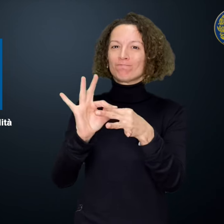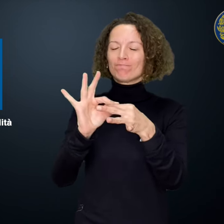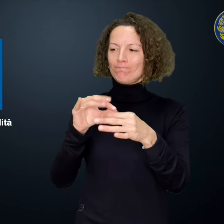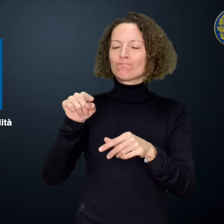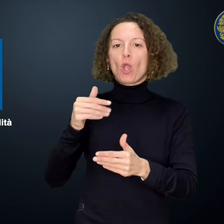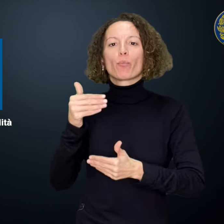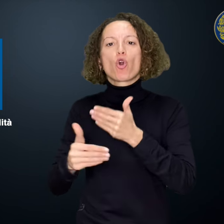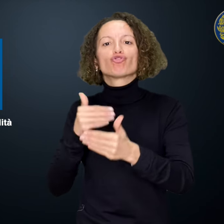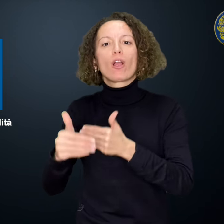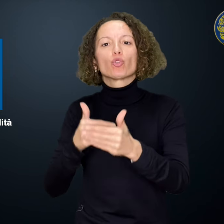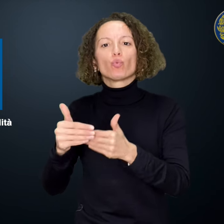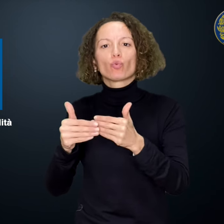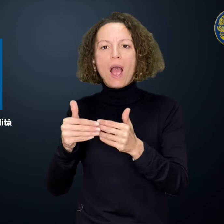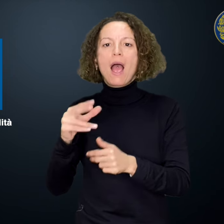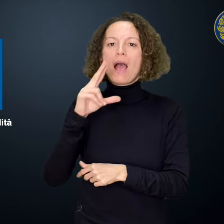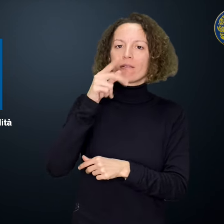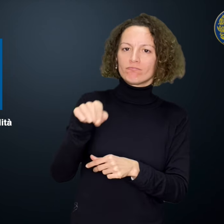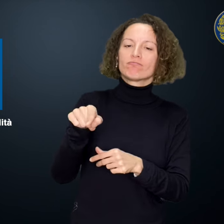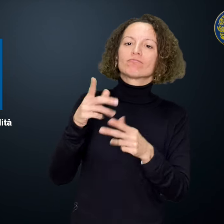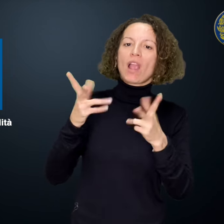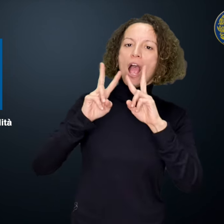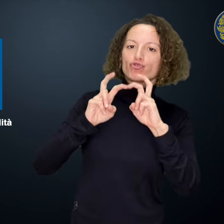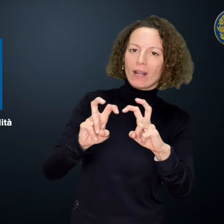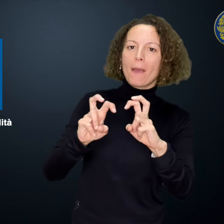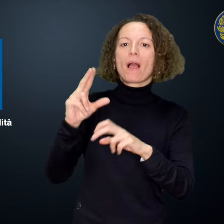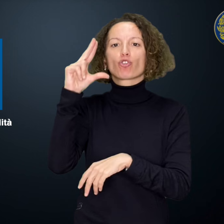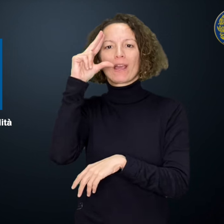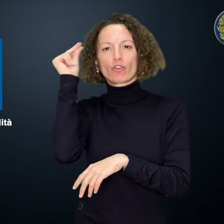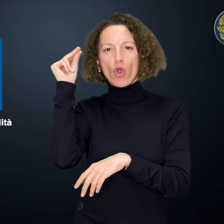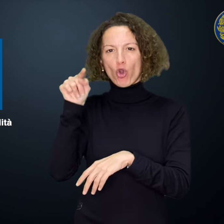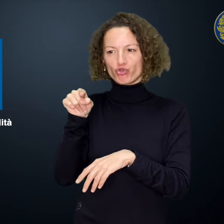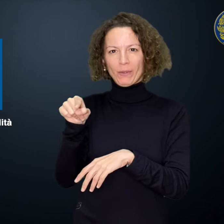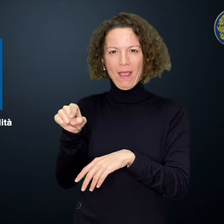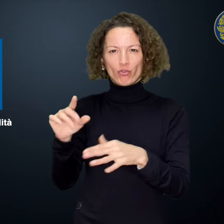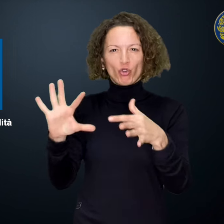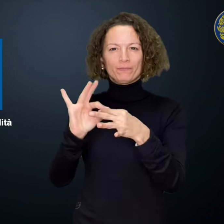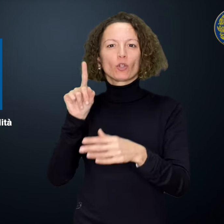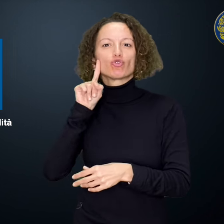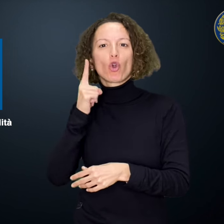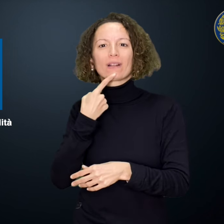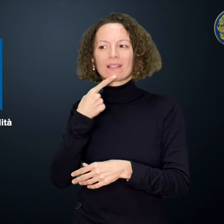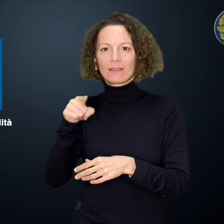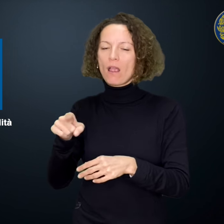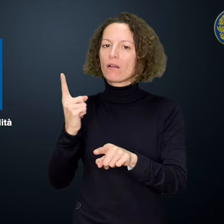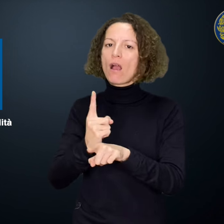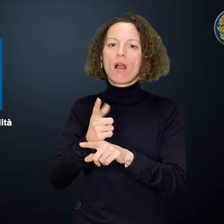procedura di accertamento e riconoscimento della sordità a partire dalla fase introduttiva della domanda con il certificato medico a quella di rilascio del verbale,